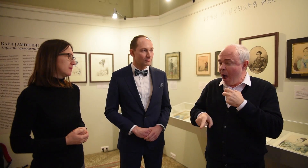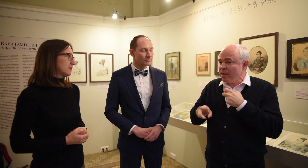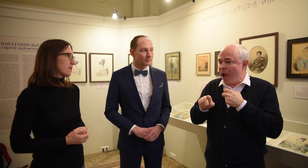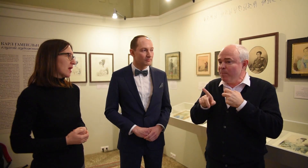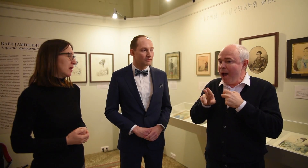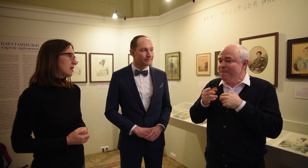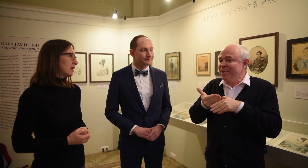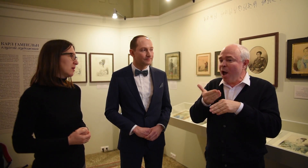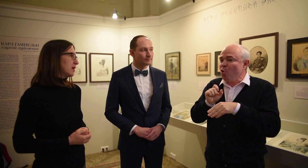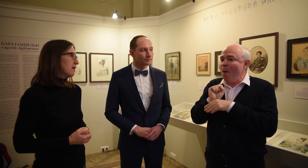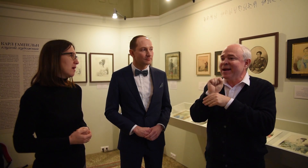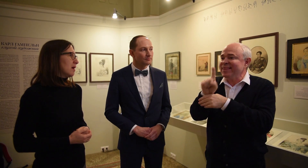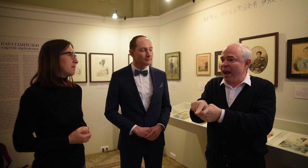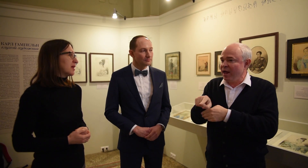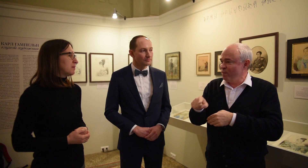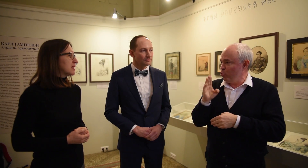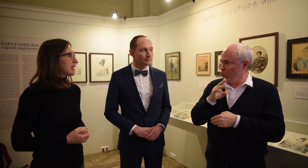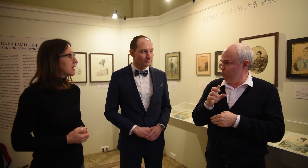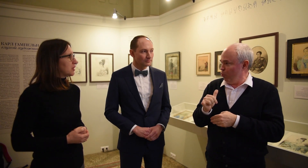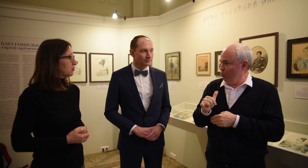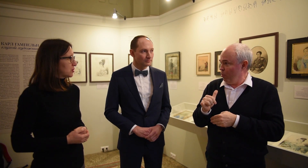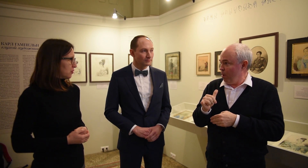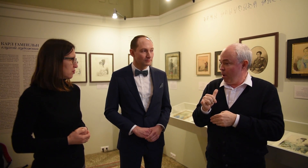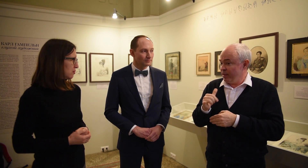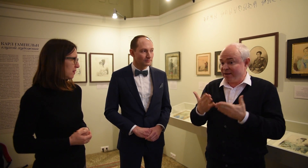предопределила его судьбу.